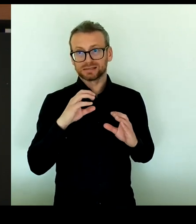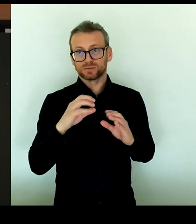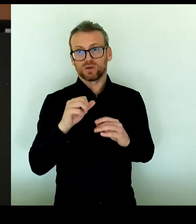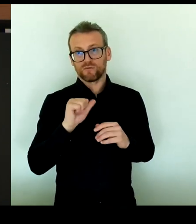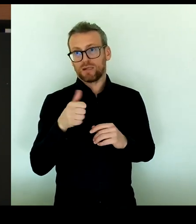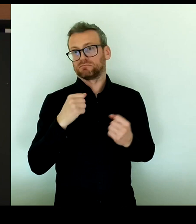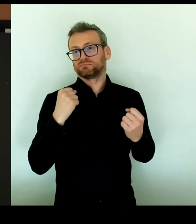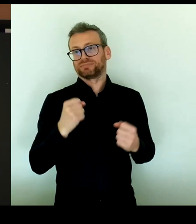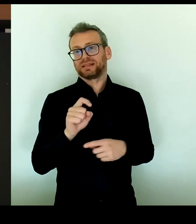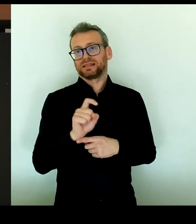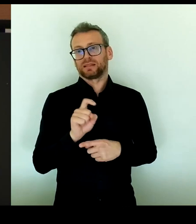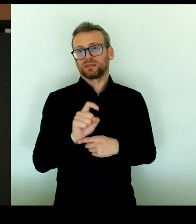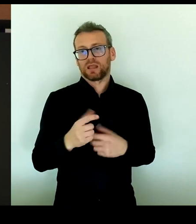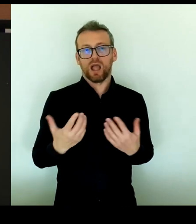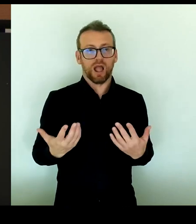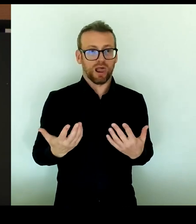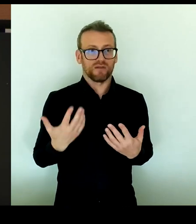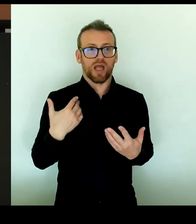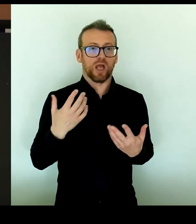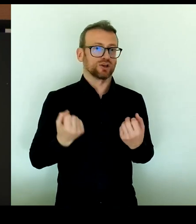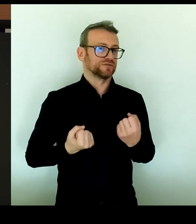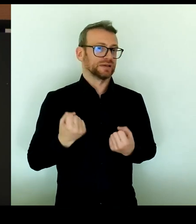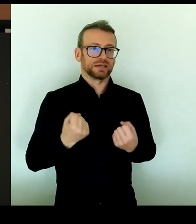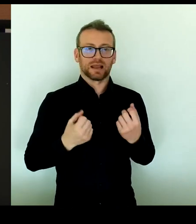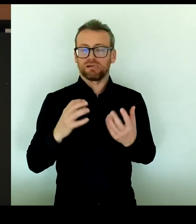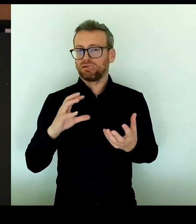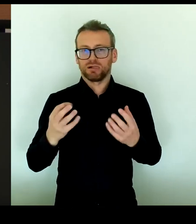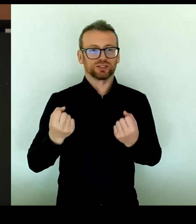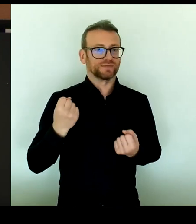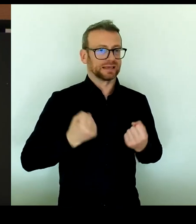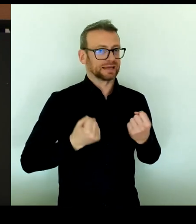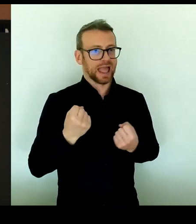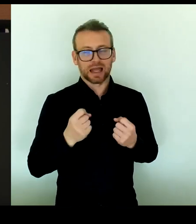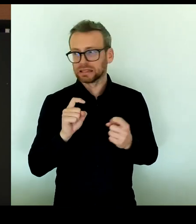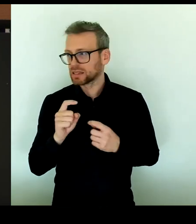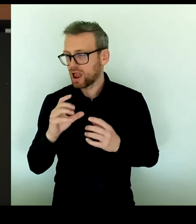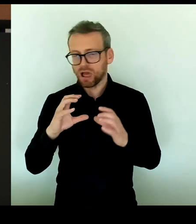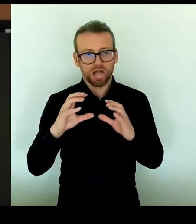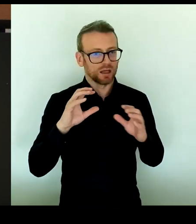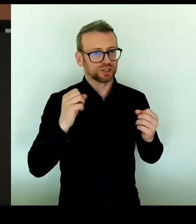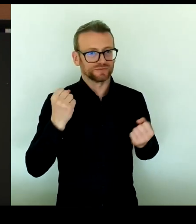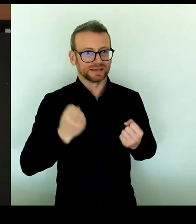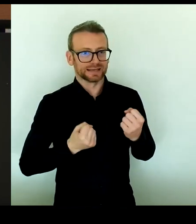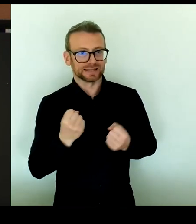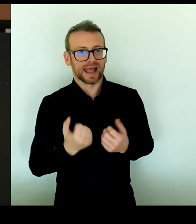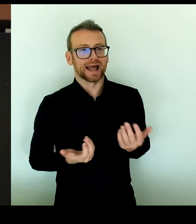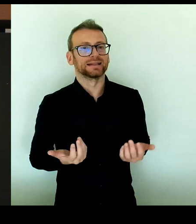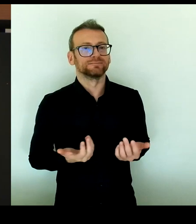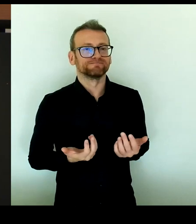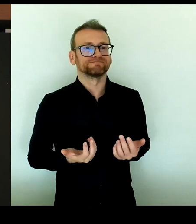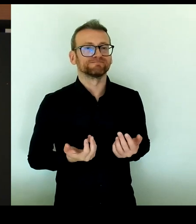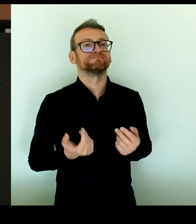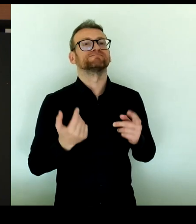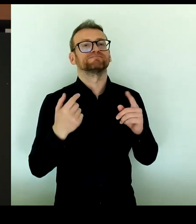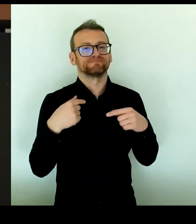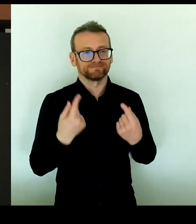als eigenständige Partner arbeitsteilig so zu organisieren, dass die jeweiligen Stärken und Kompetenzen zum Tragen kommen.